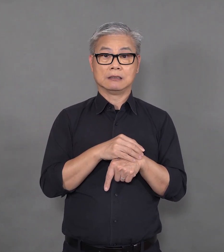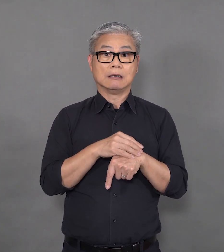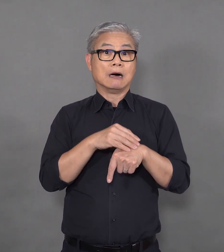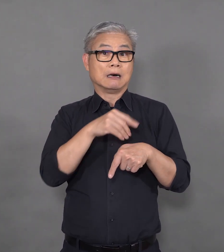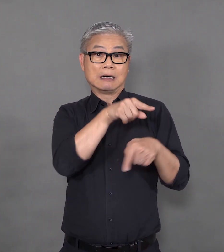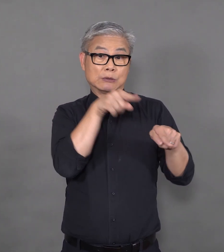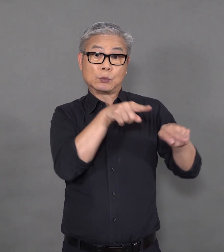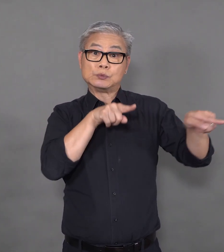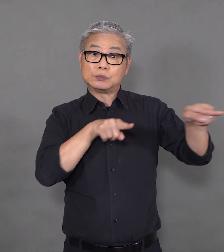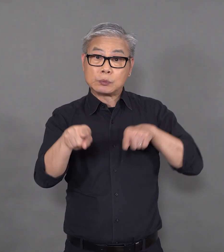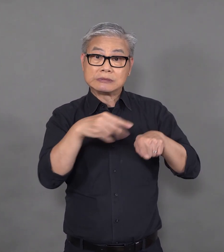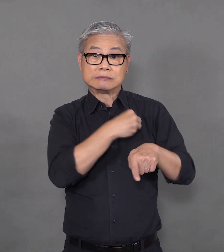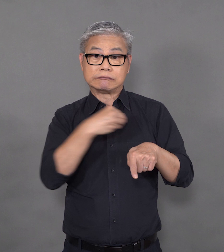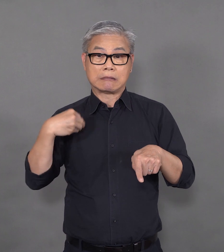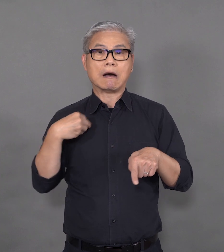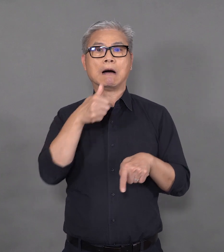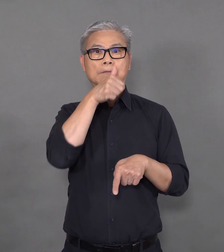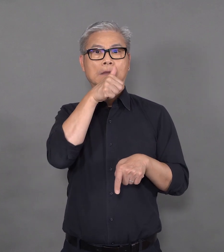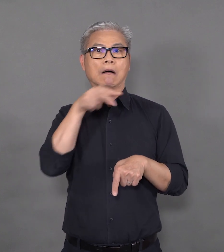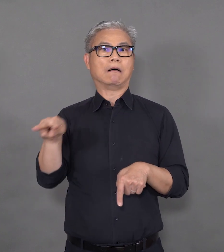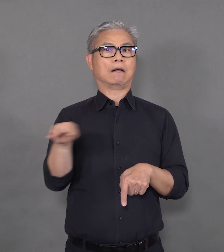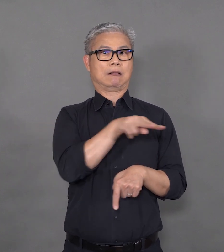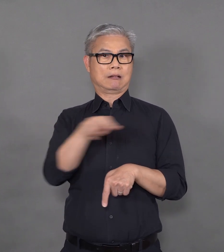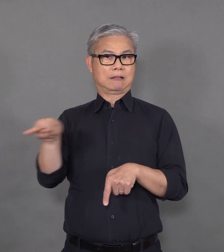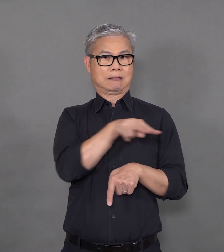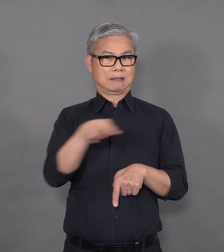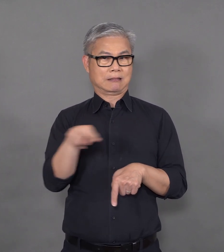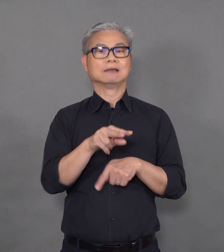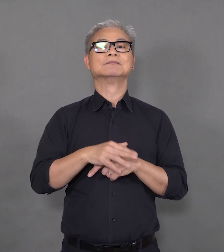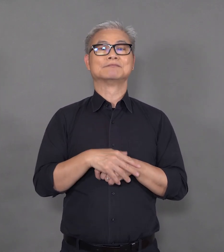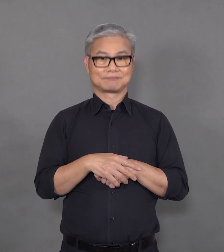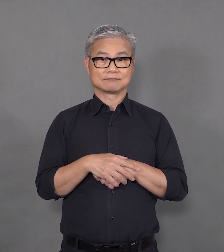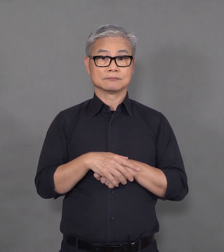他順理成章與父親一樣